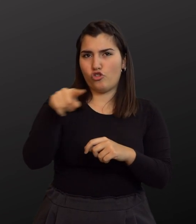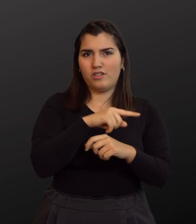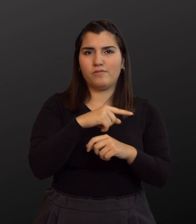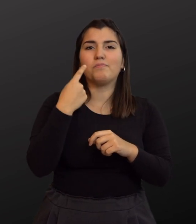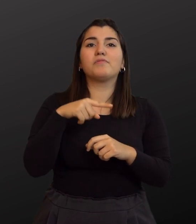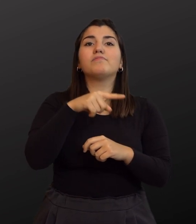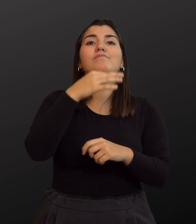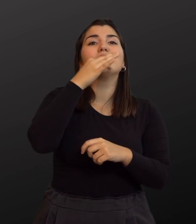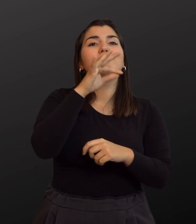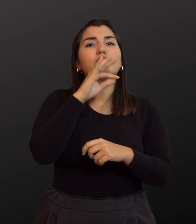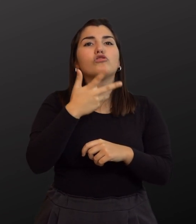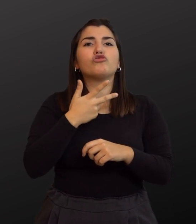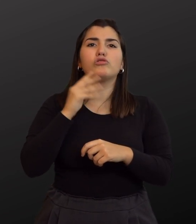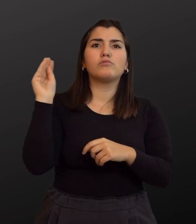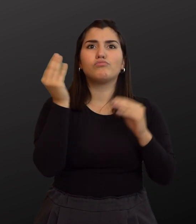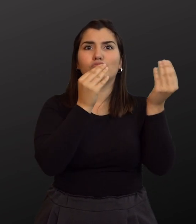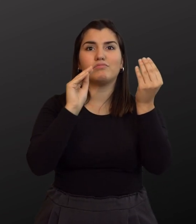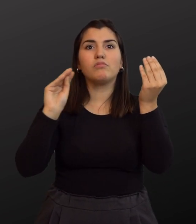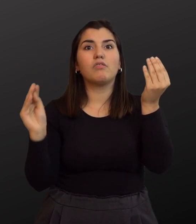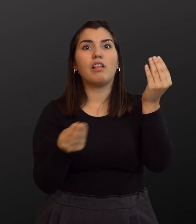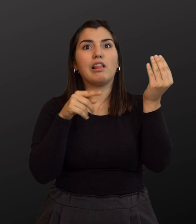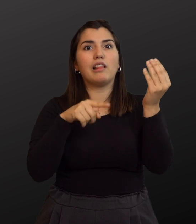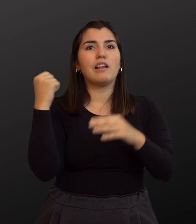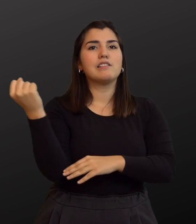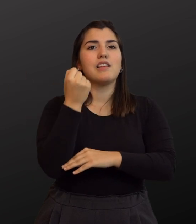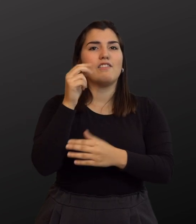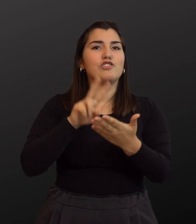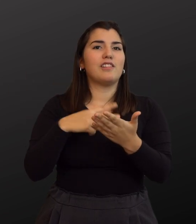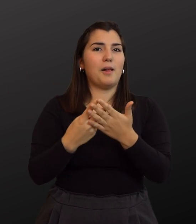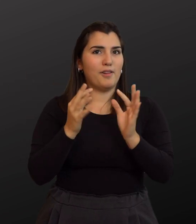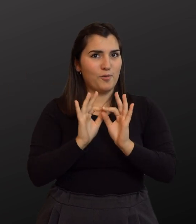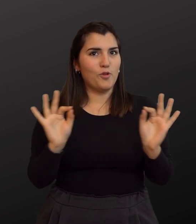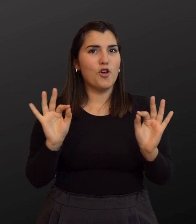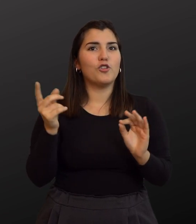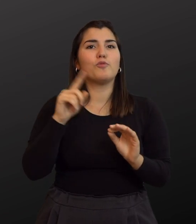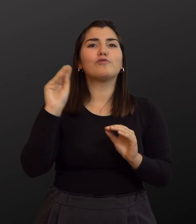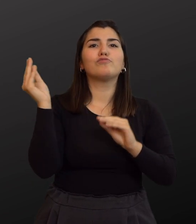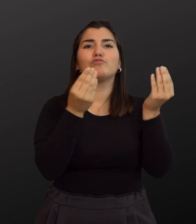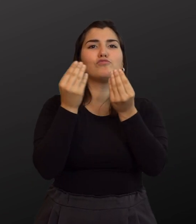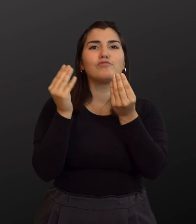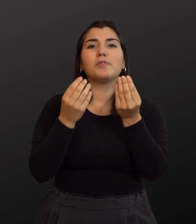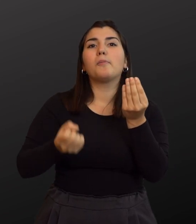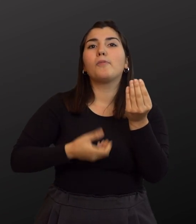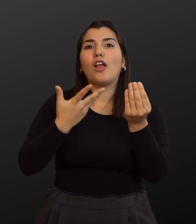è abbattere quelle che sono le barriere e i pregiudizi. In questo evento è garantito